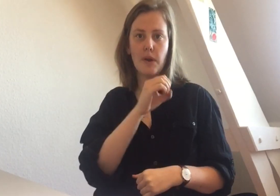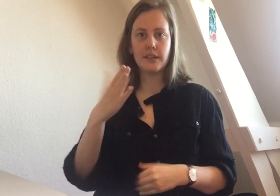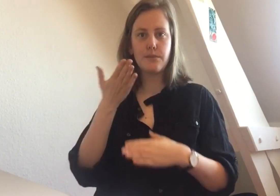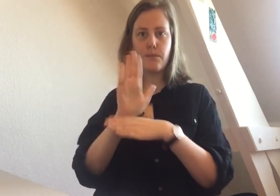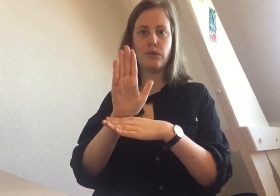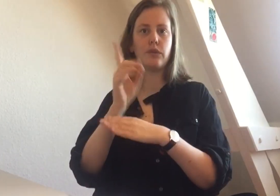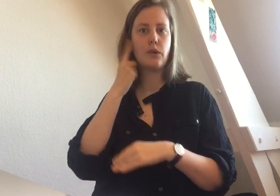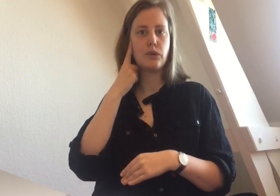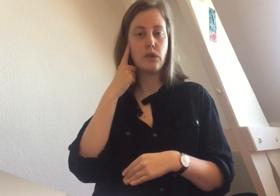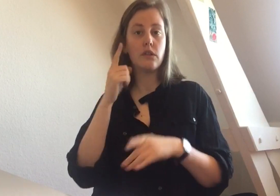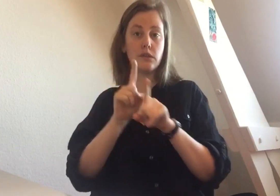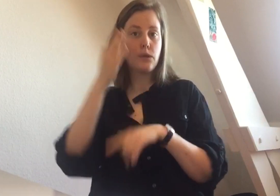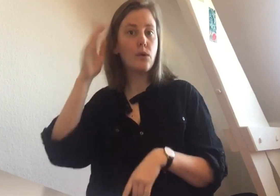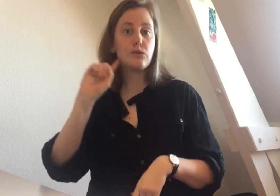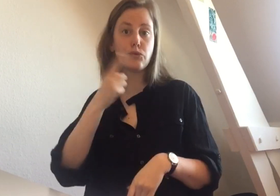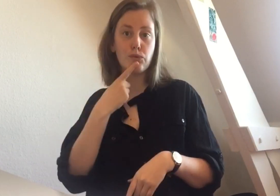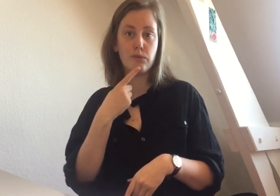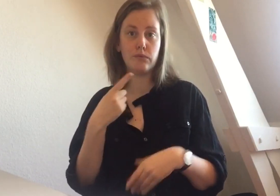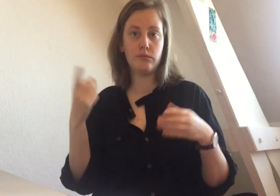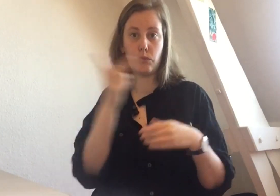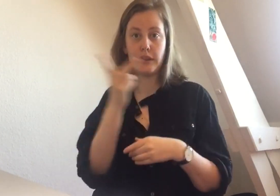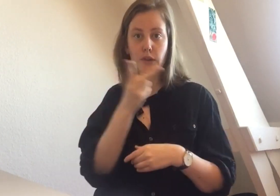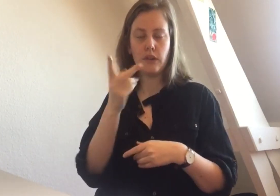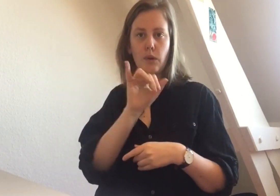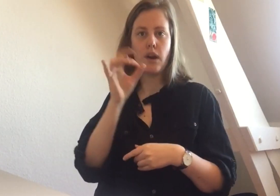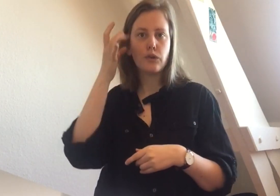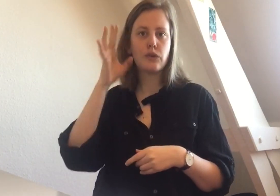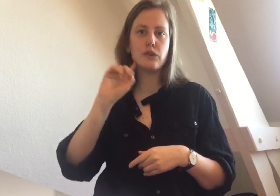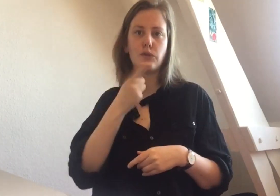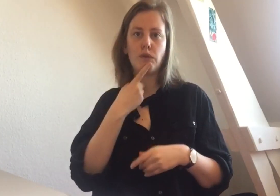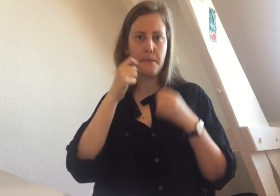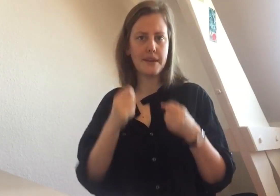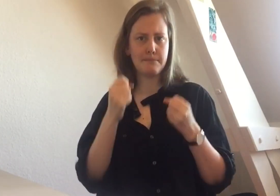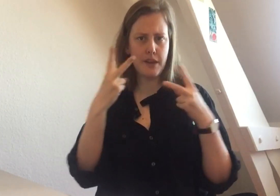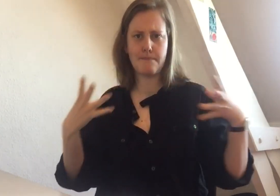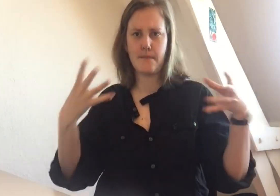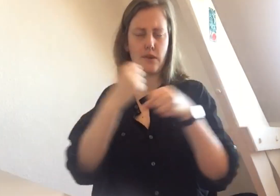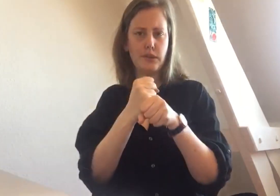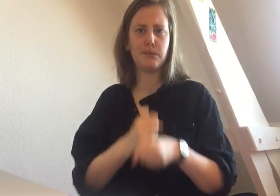C'est une occasion pour montrer aux entendants et aux sourds ce qu'est la culture sourde et qu'il est possible de vivre ensemble